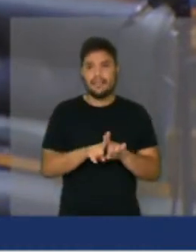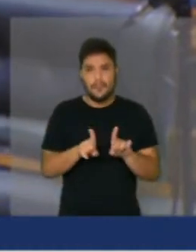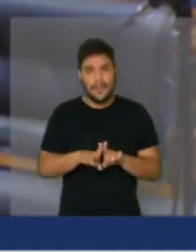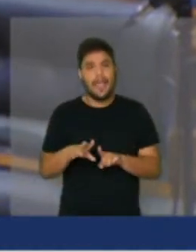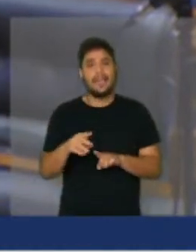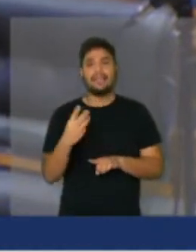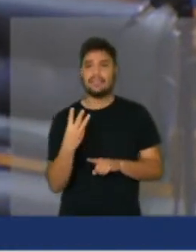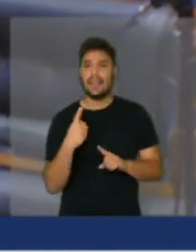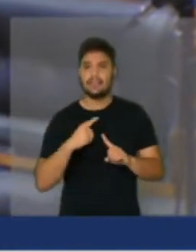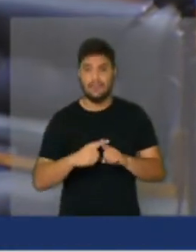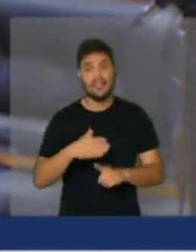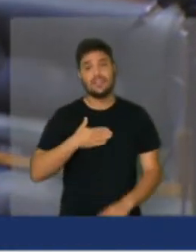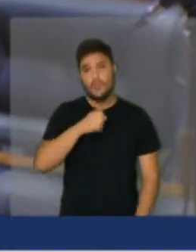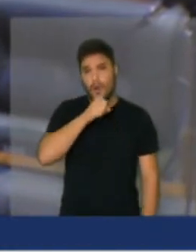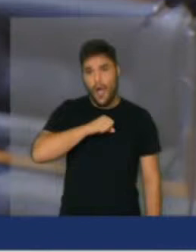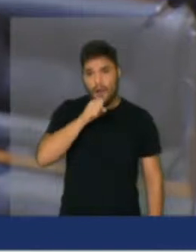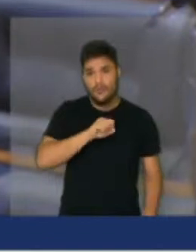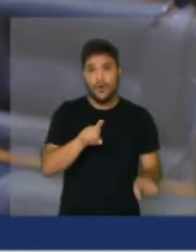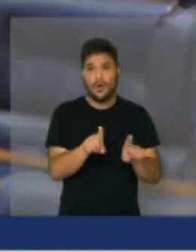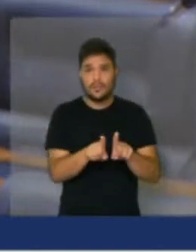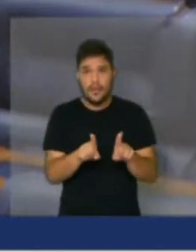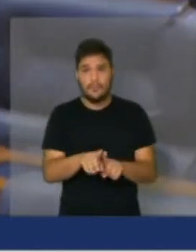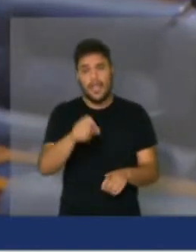É A MISSÃO DOS PREFEITOS. AFINAL, AS PESSOAS MORAM É